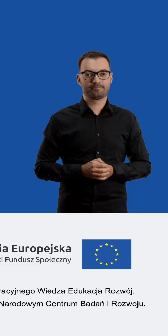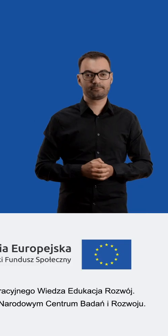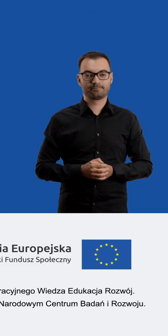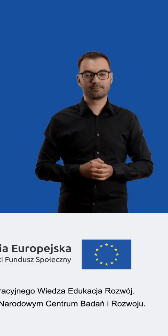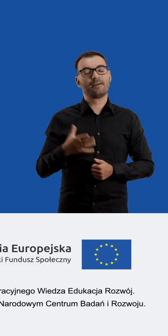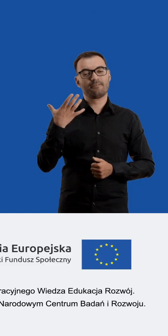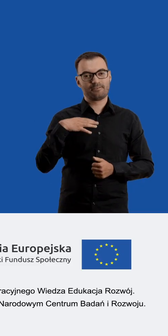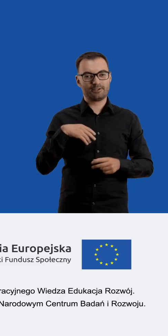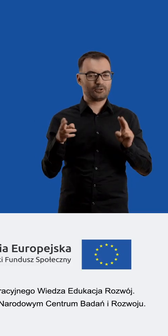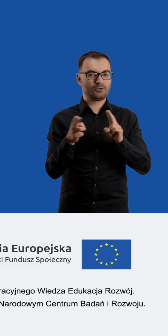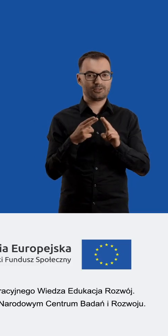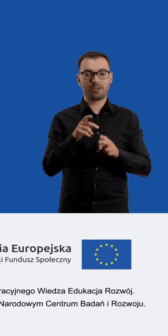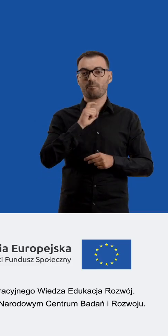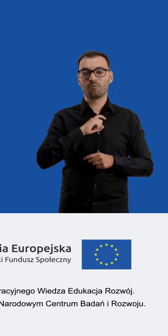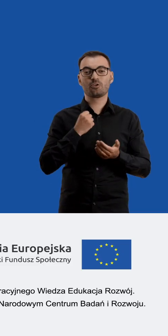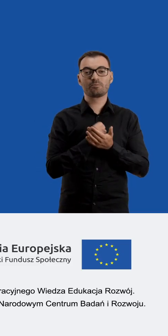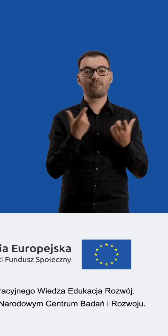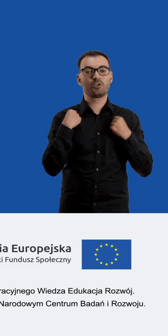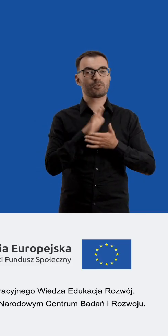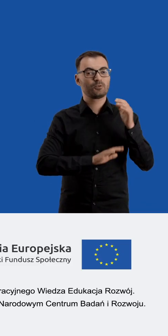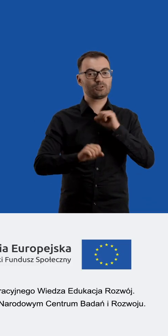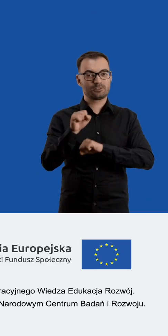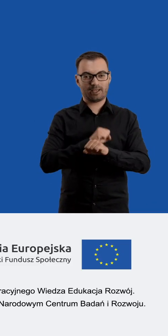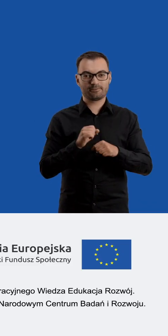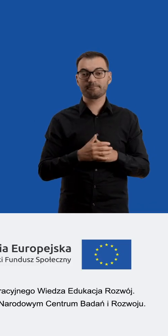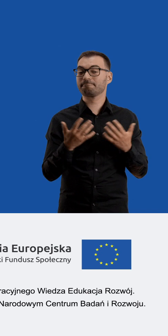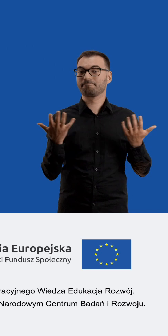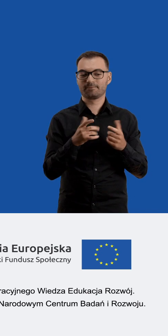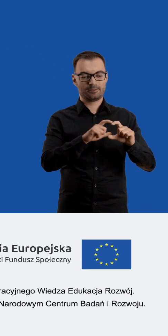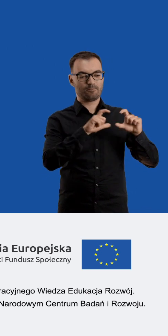Zapraszamy do kontaktu. Biuro ds. Osób z Niepełnosprawnościami